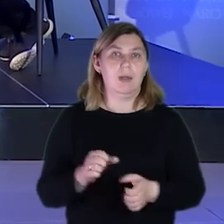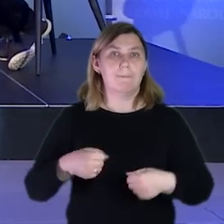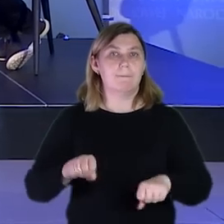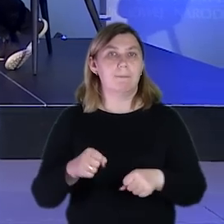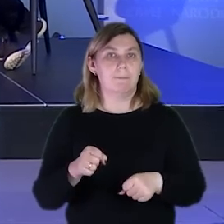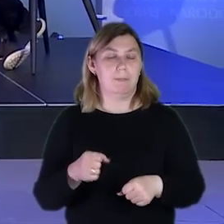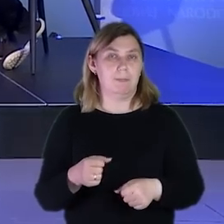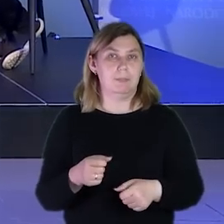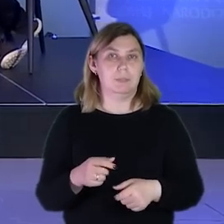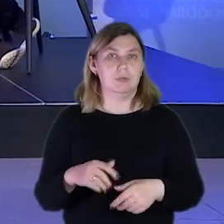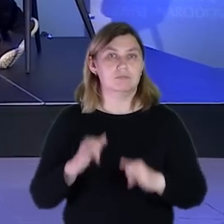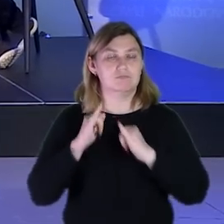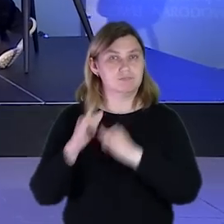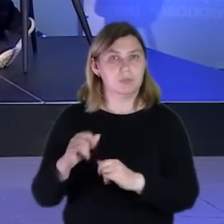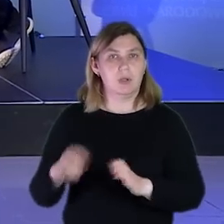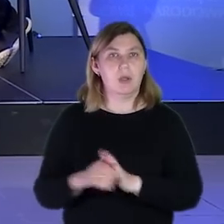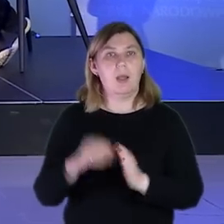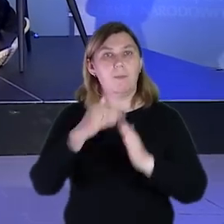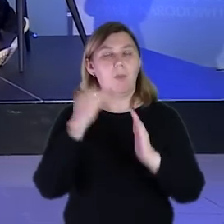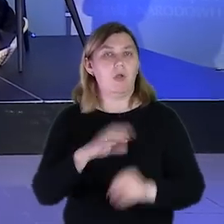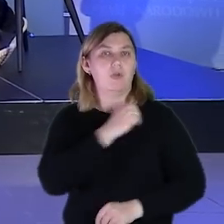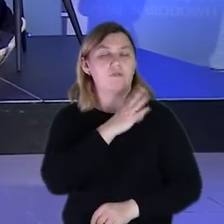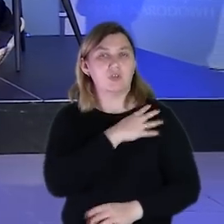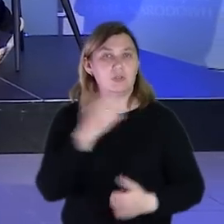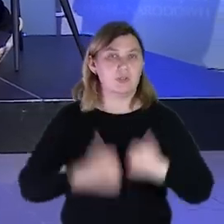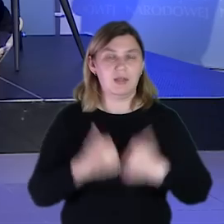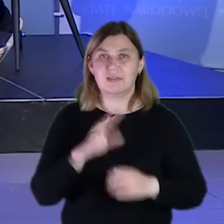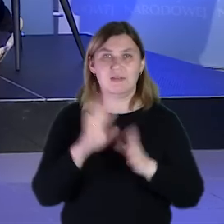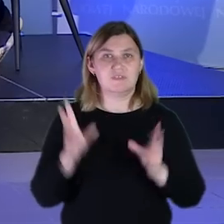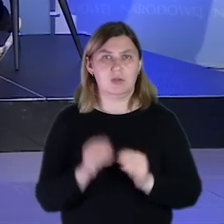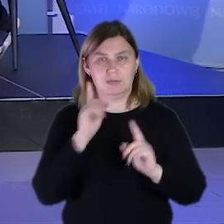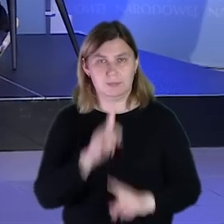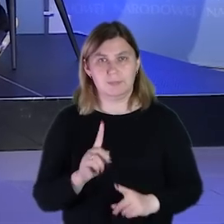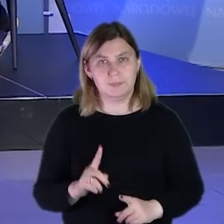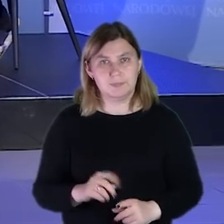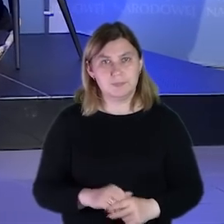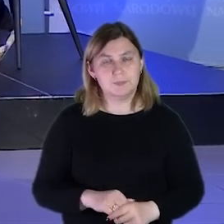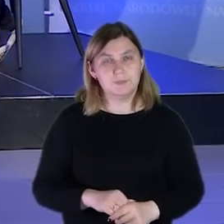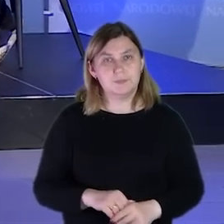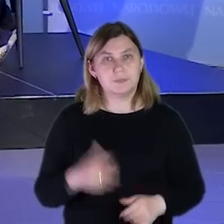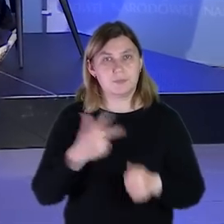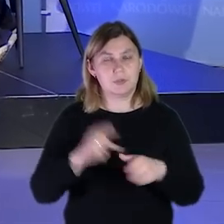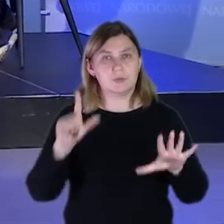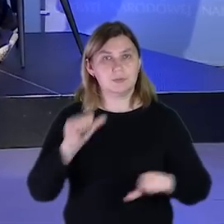przysługiwał podoficerem zawodowym, i to nie wszystkim tak naprawdę. W '37 roku